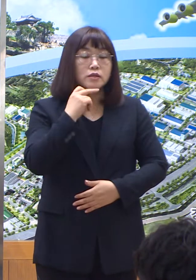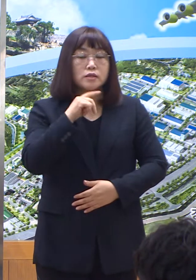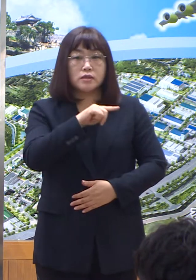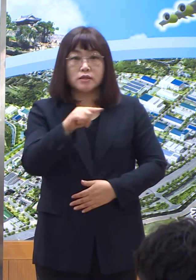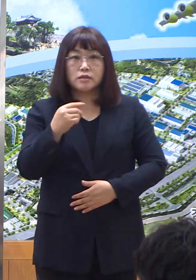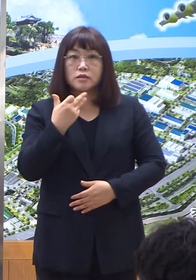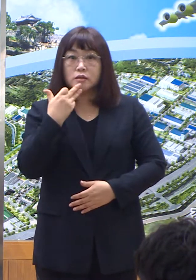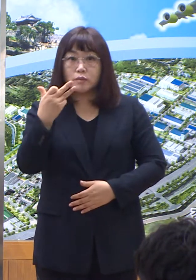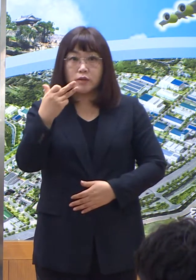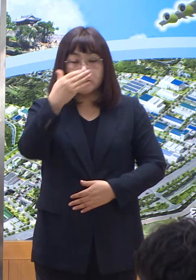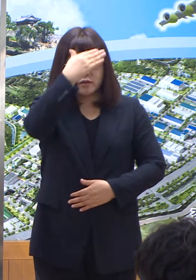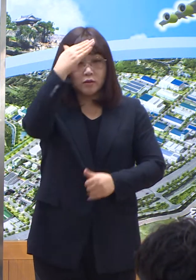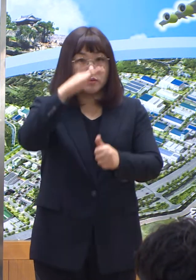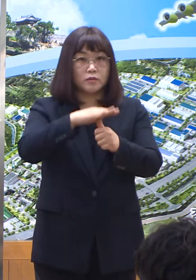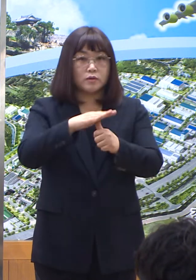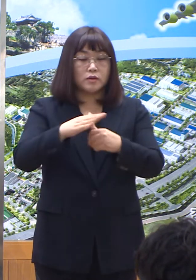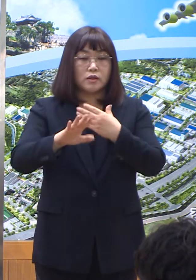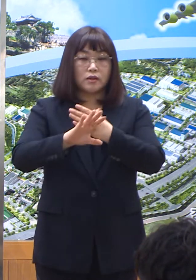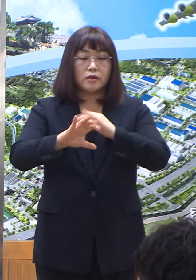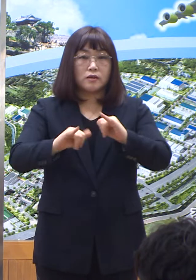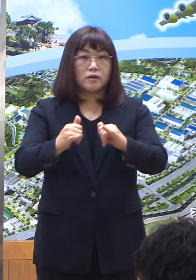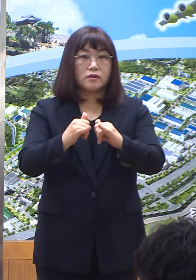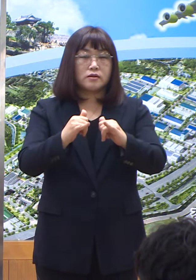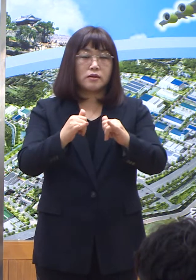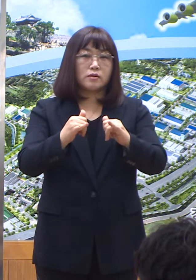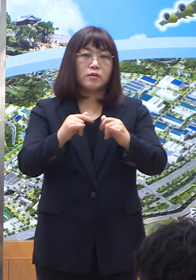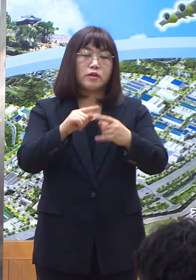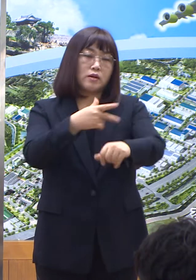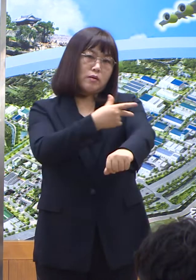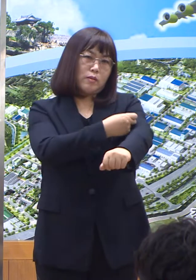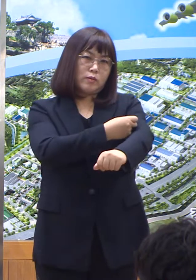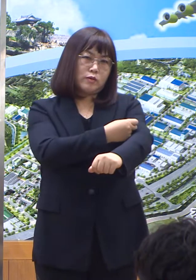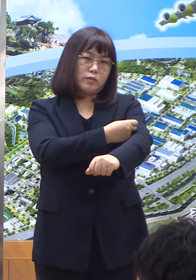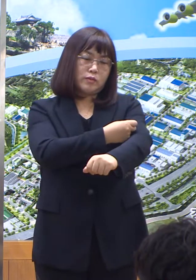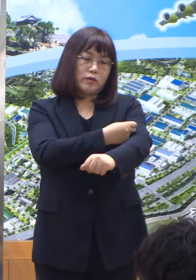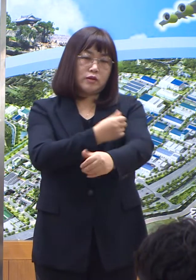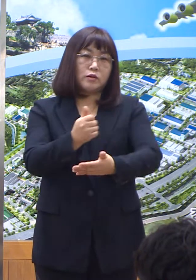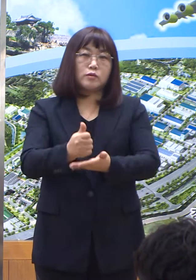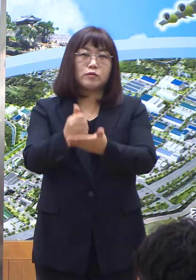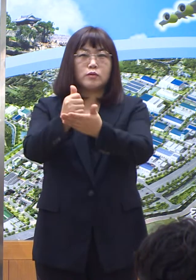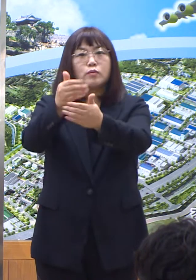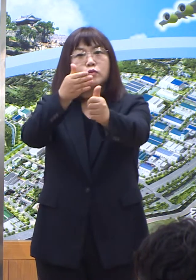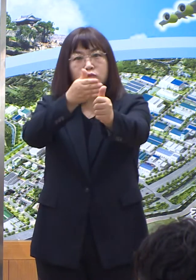관내 거주 외국인들의 예방접종을 적극 독려하겠습니다.